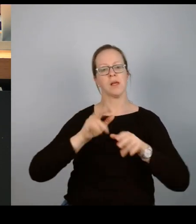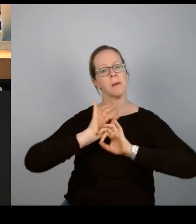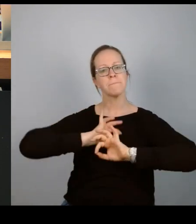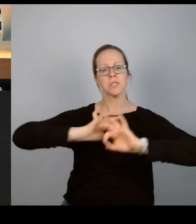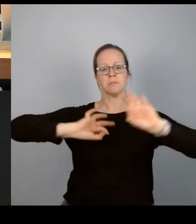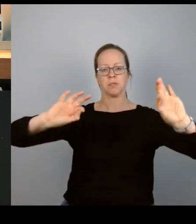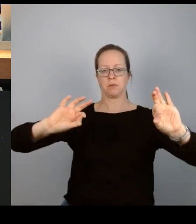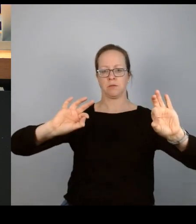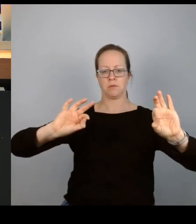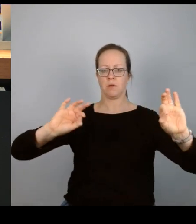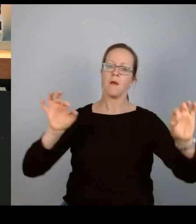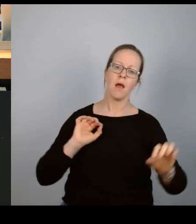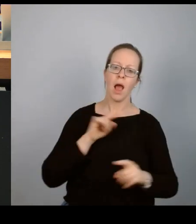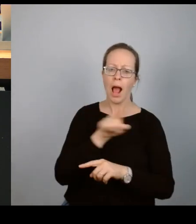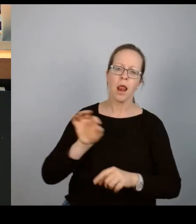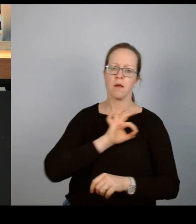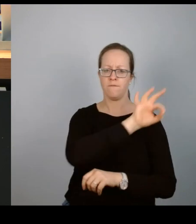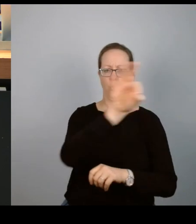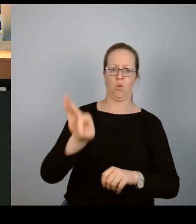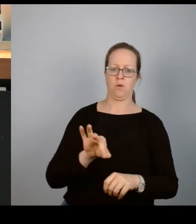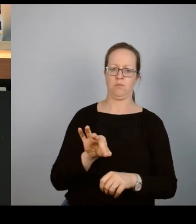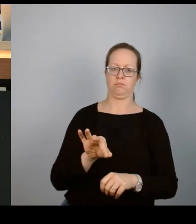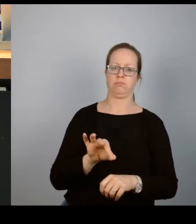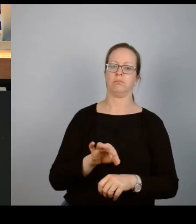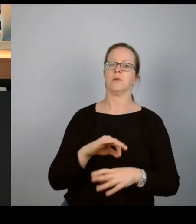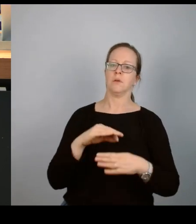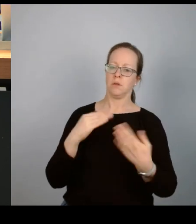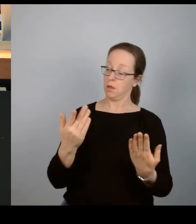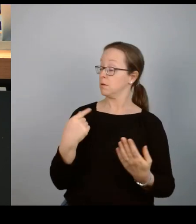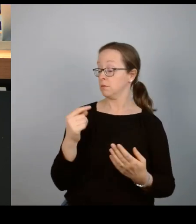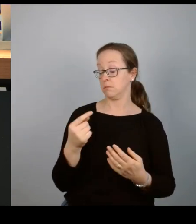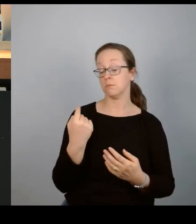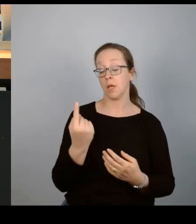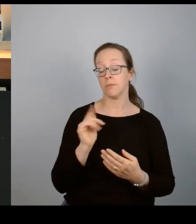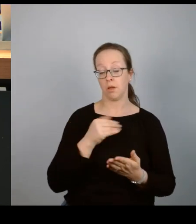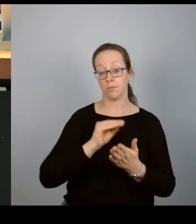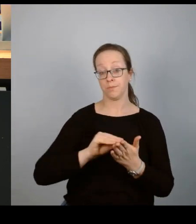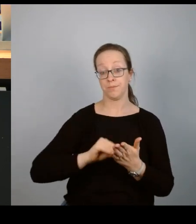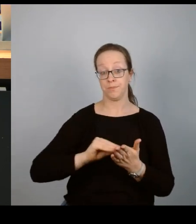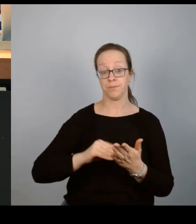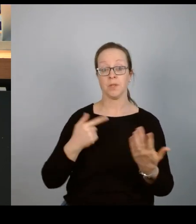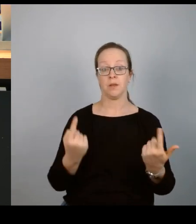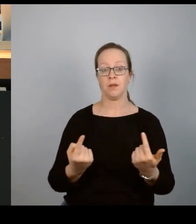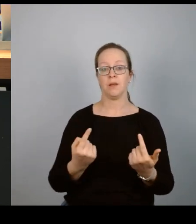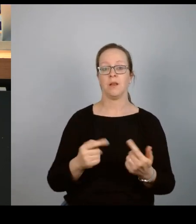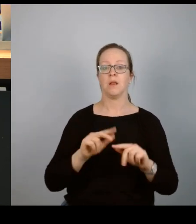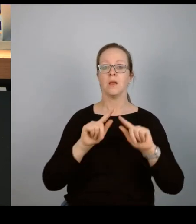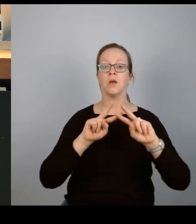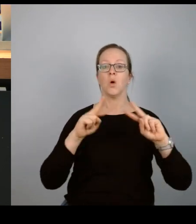Verkehr und auch Fahrrad sich auf die Fahne schreiben. Ich freue mich auf die nächsten Diskussionen, wenn wir darum